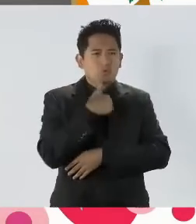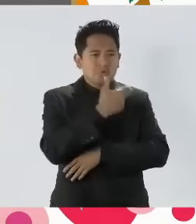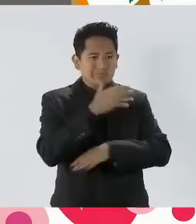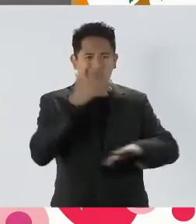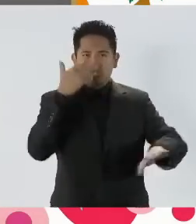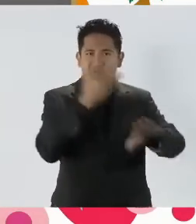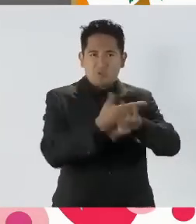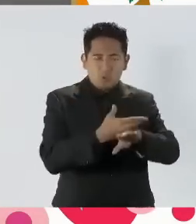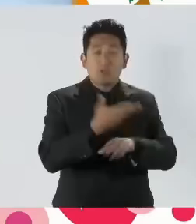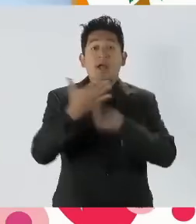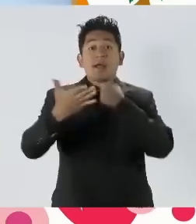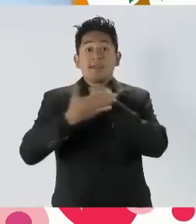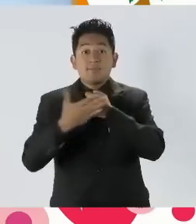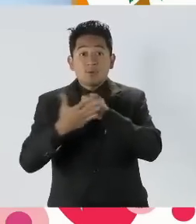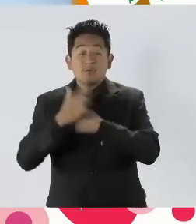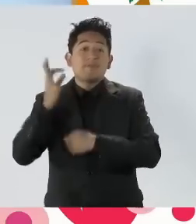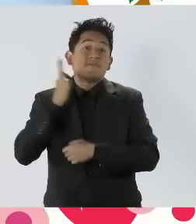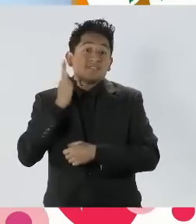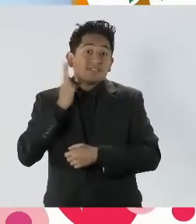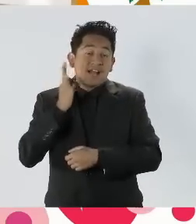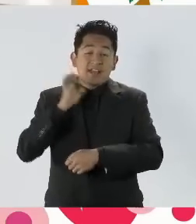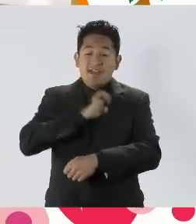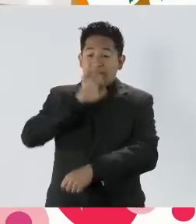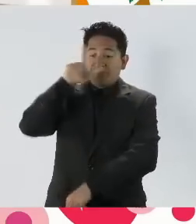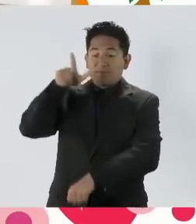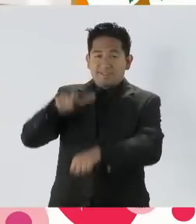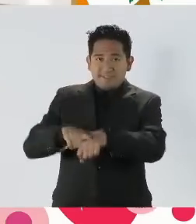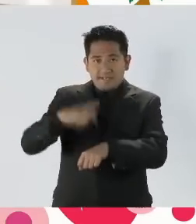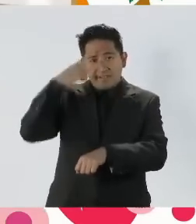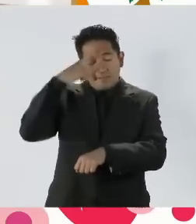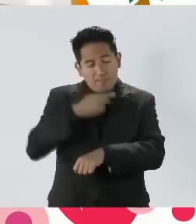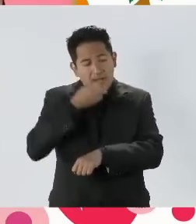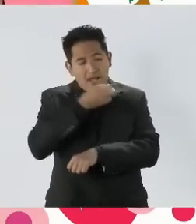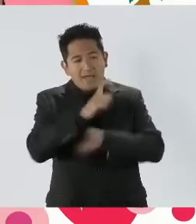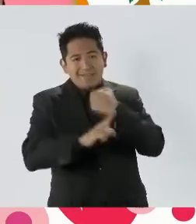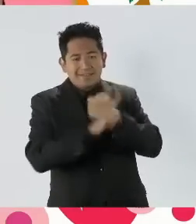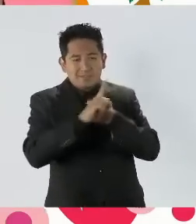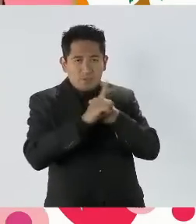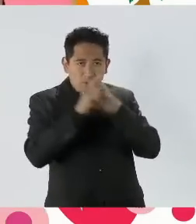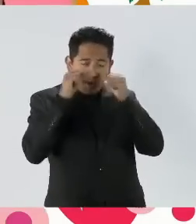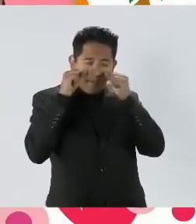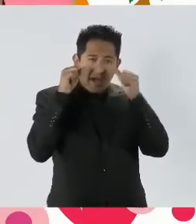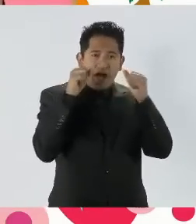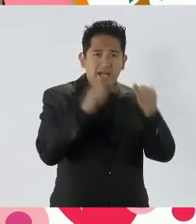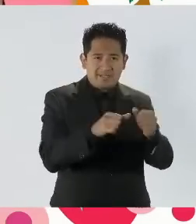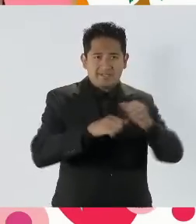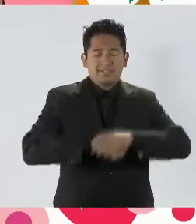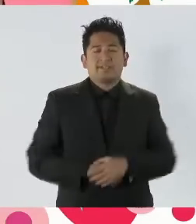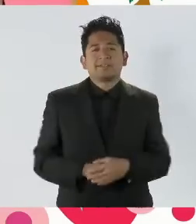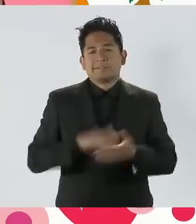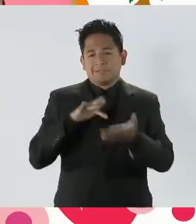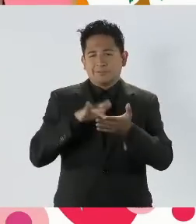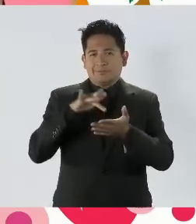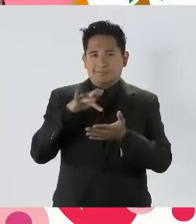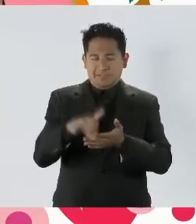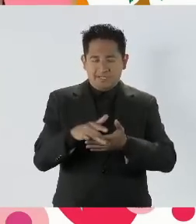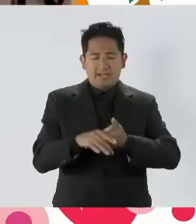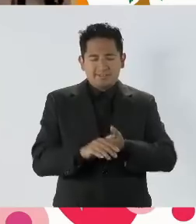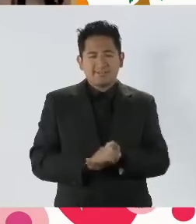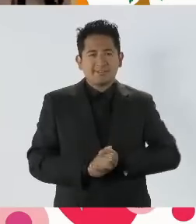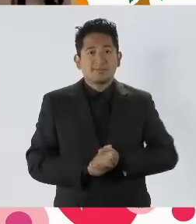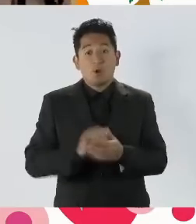y muchas acciones preventivas con los sectores sensibles al tema de la extorsión otra estrategia